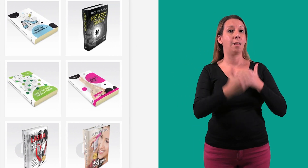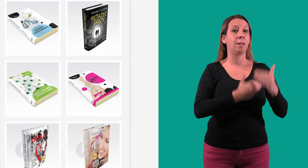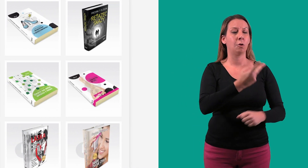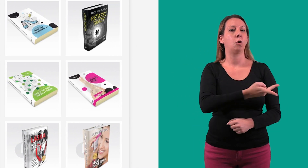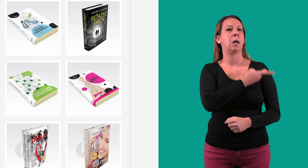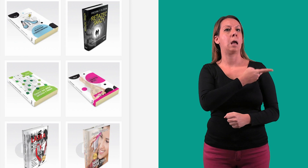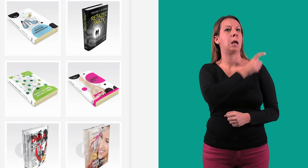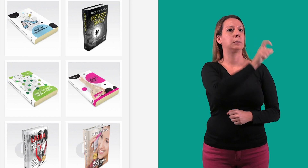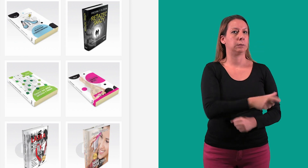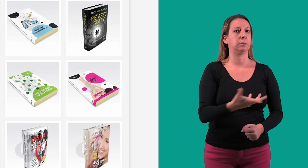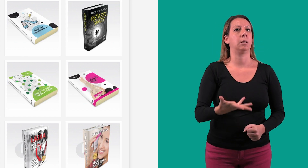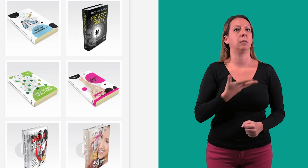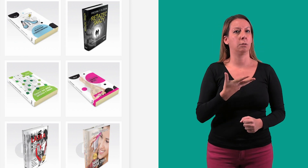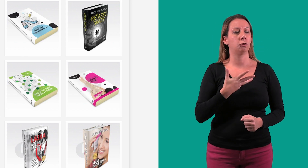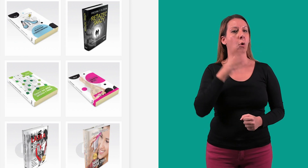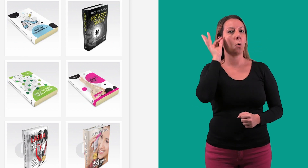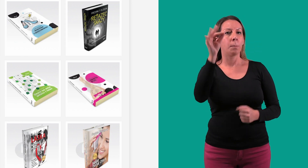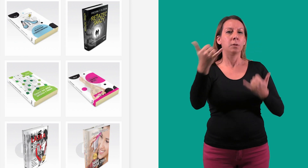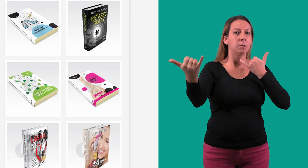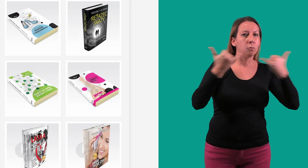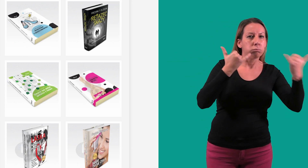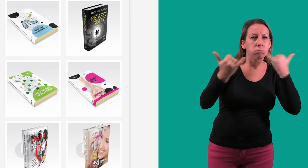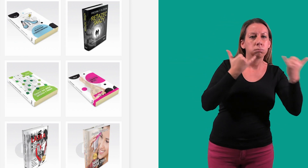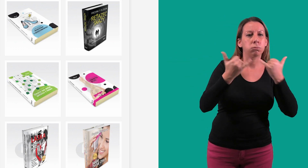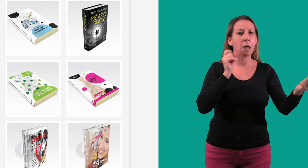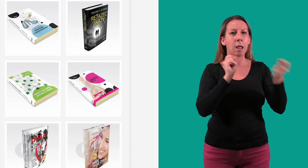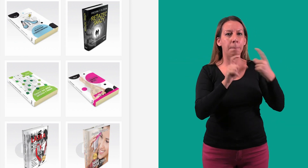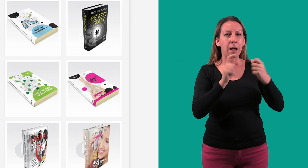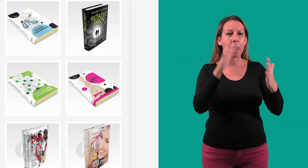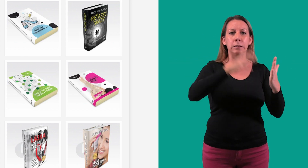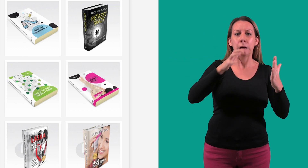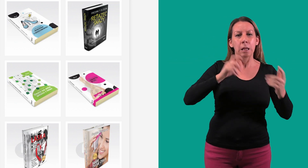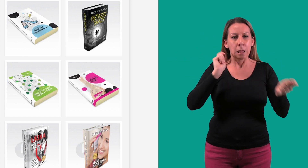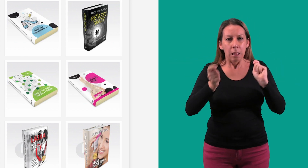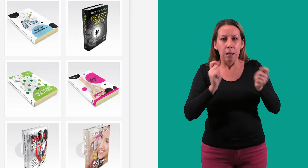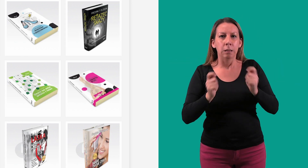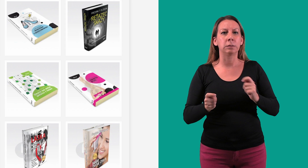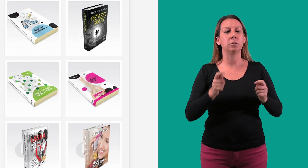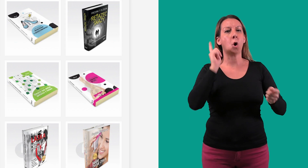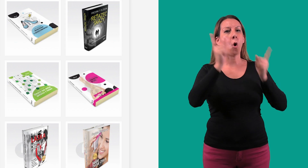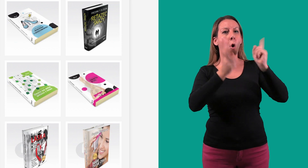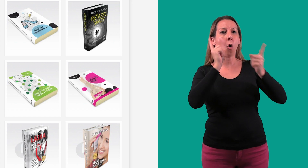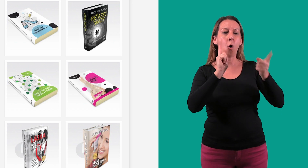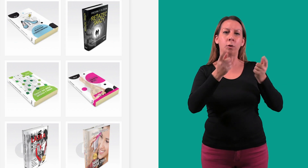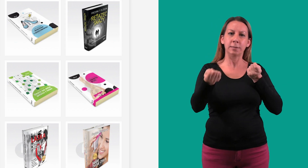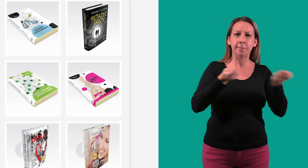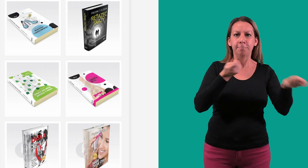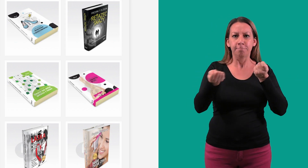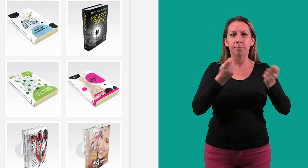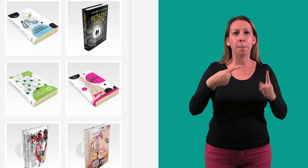Petra ha un'assistente di lavoro che la aiuta con le telefonate, la scrittura di e-mail, la redazione di testi, la presa di ordini...